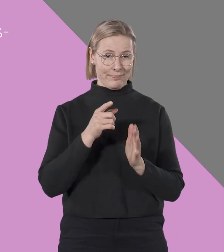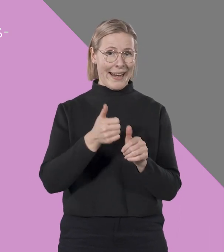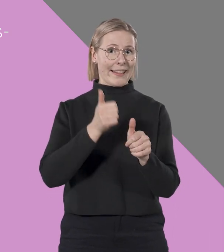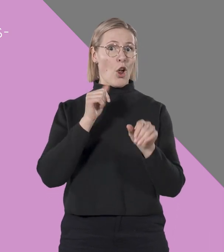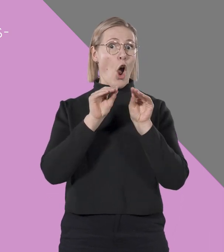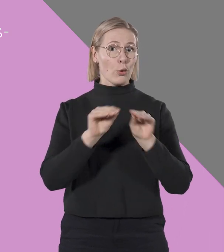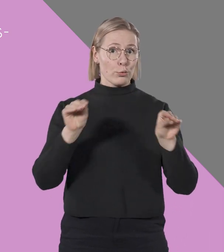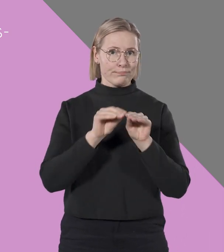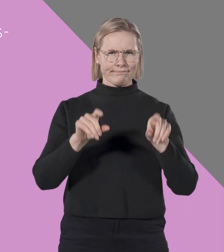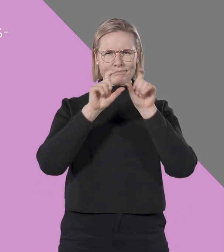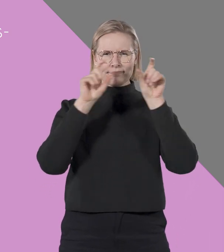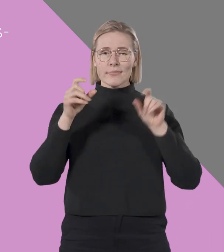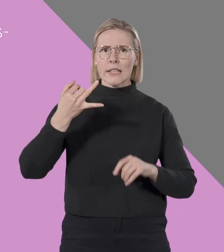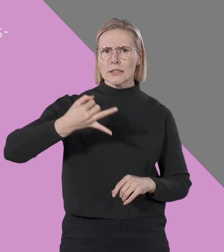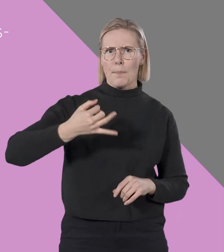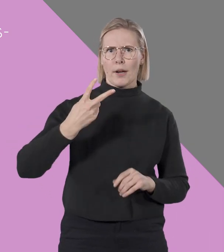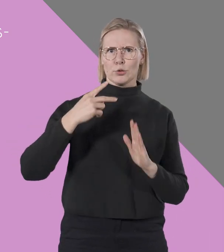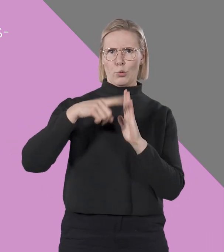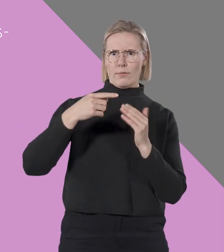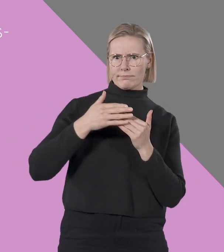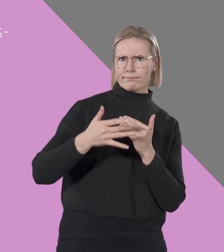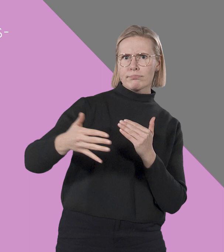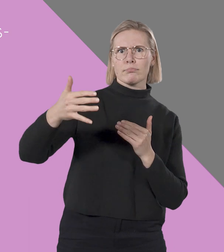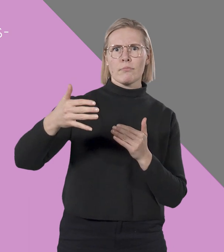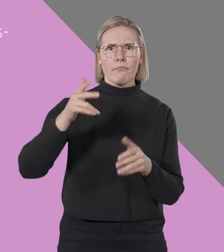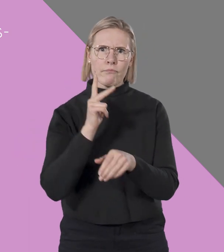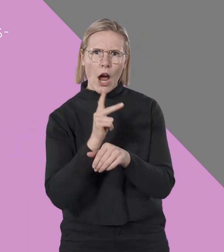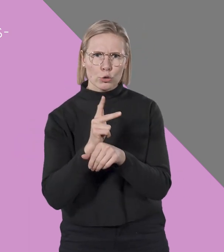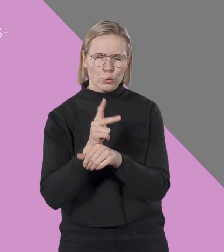etäkoulutustilaisuuden 72 tunnin varautumisesta.